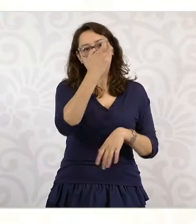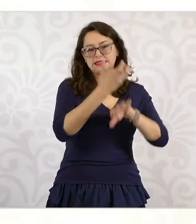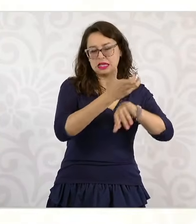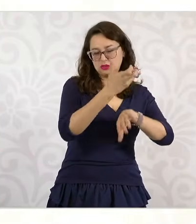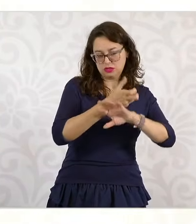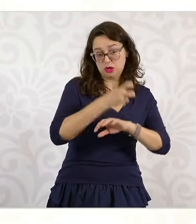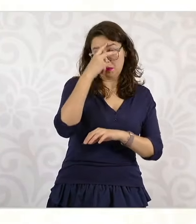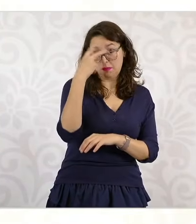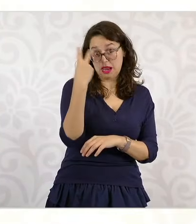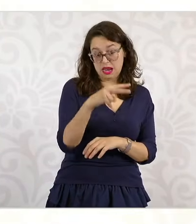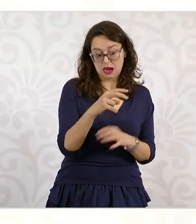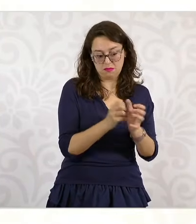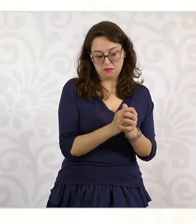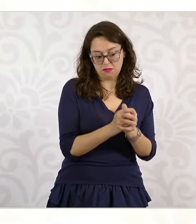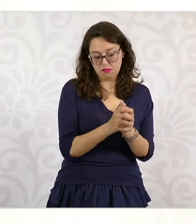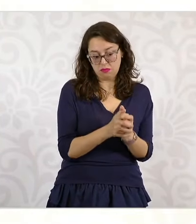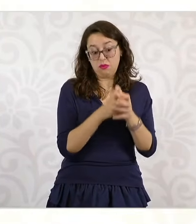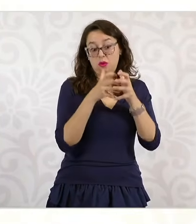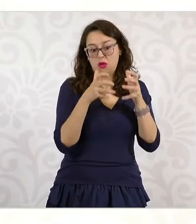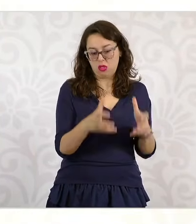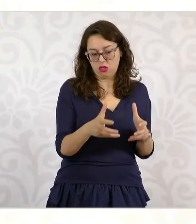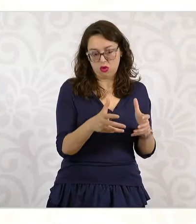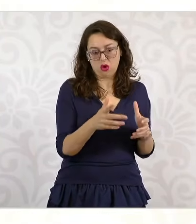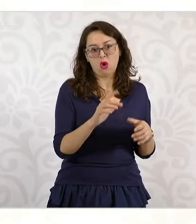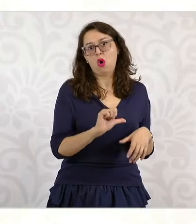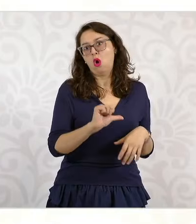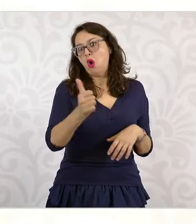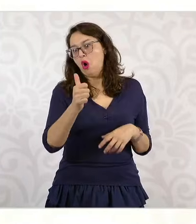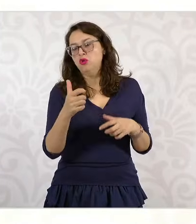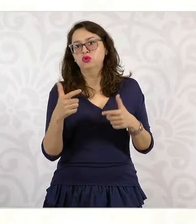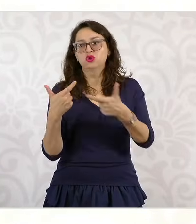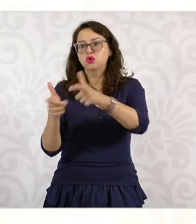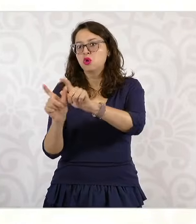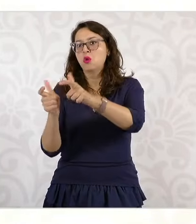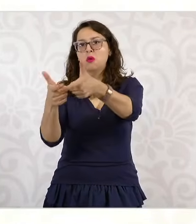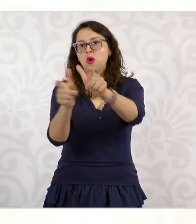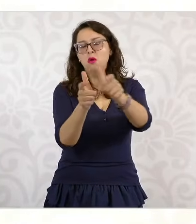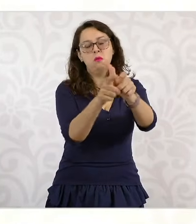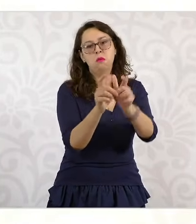el doble en la tasa de crecimiento que el resto de Estados Unidos. Por ejemplo, cuando vemos el el